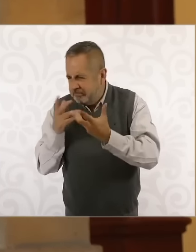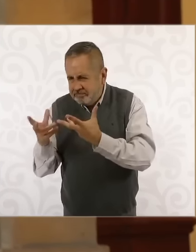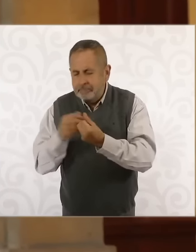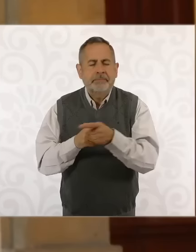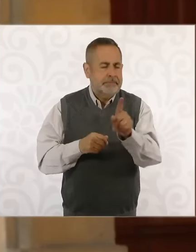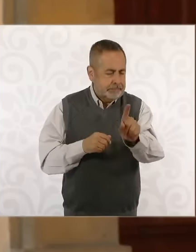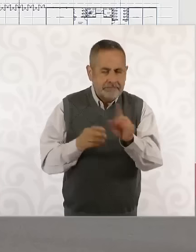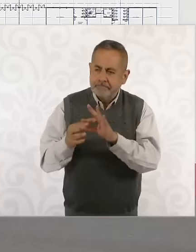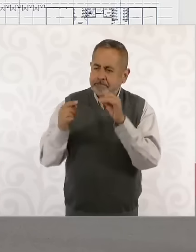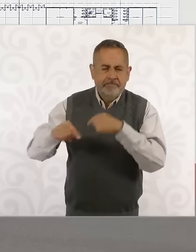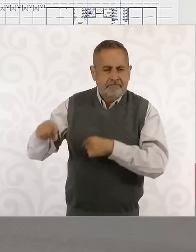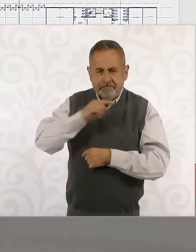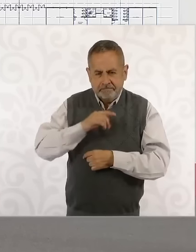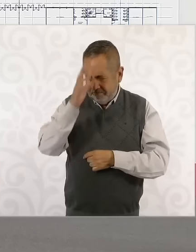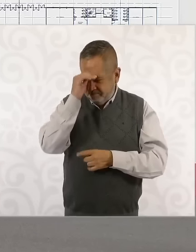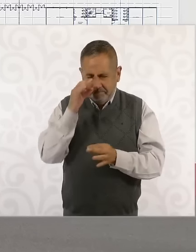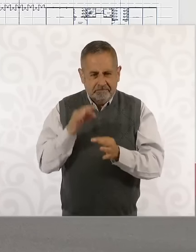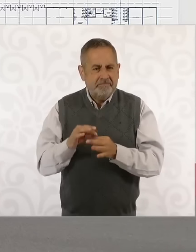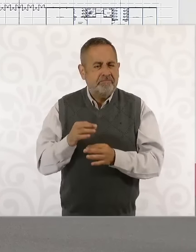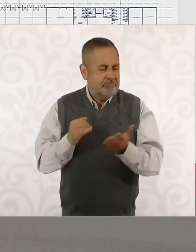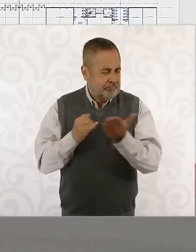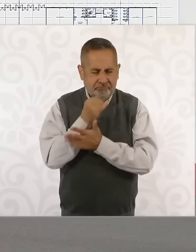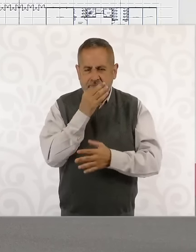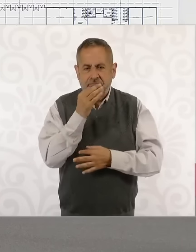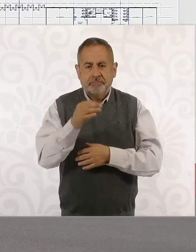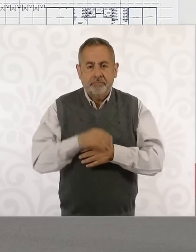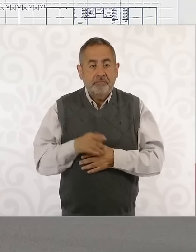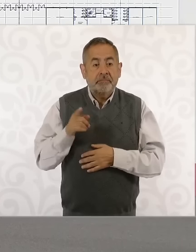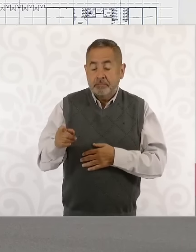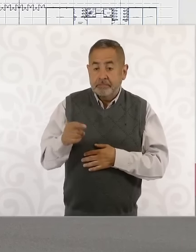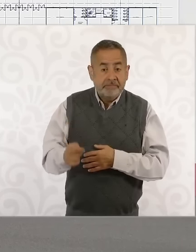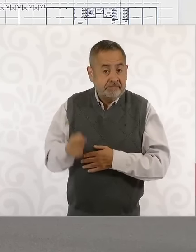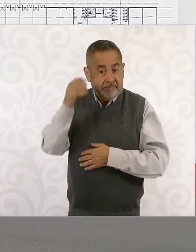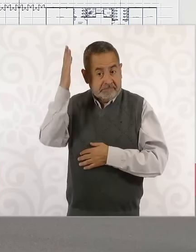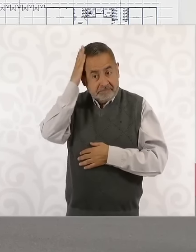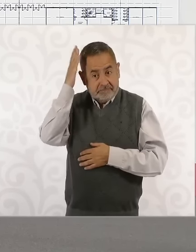gustaría eh eh confirmar es esta no es la estación principal. La estación principal está en el